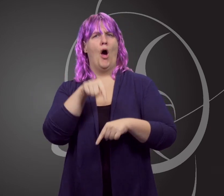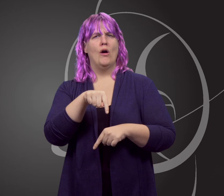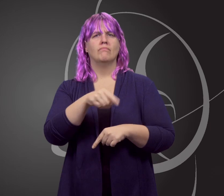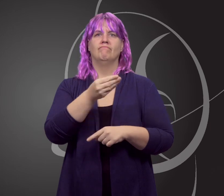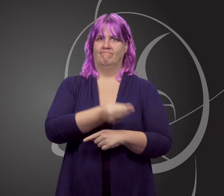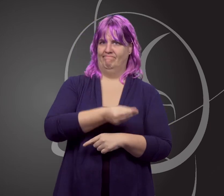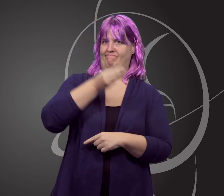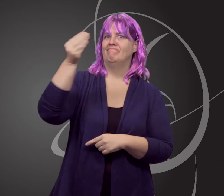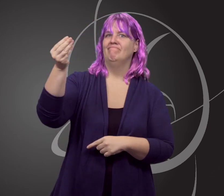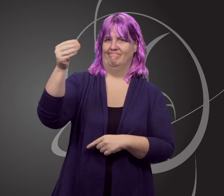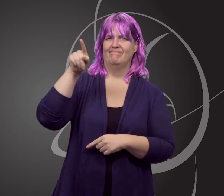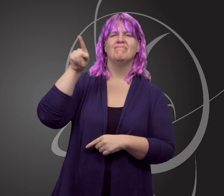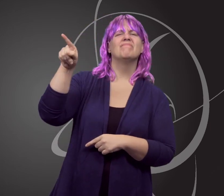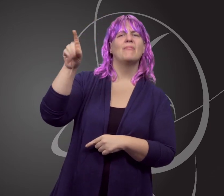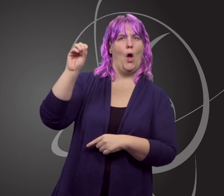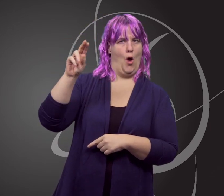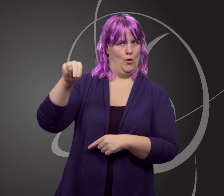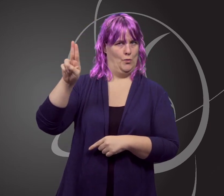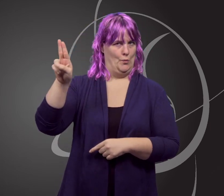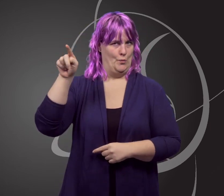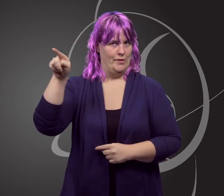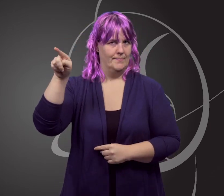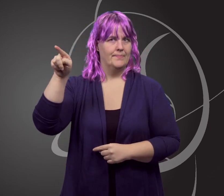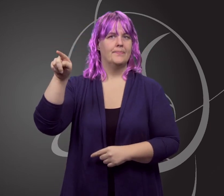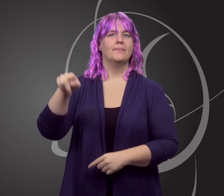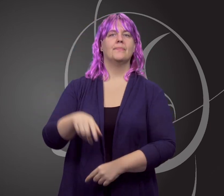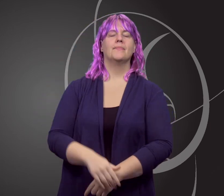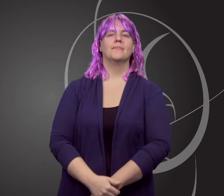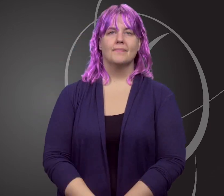à l’Organisation des Nations unies.